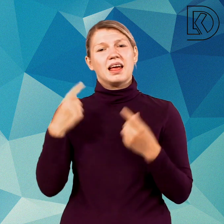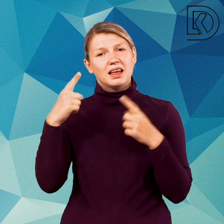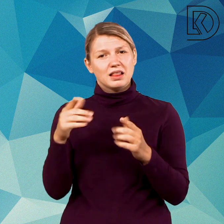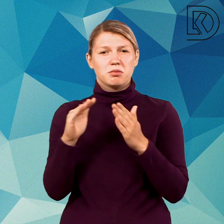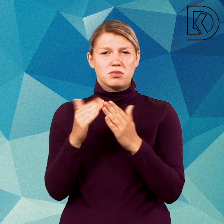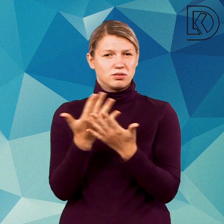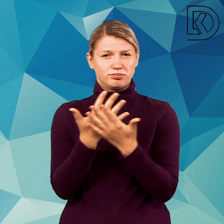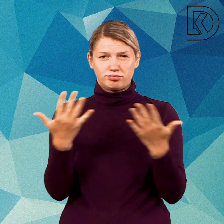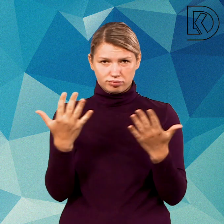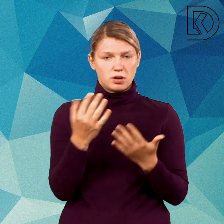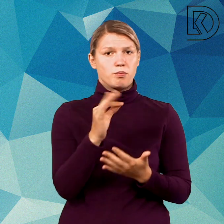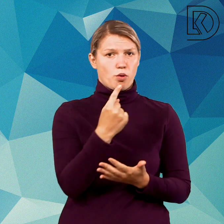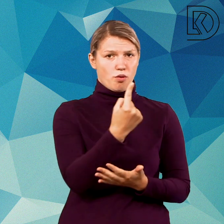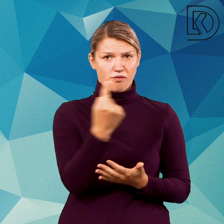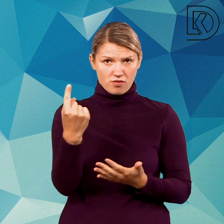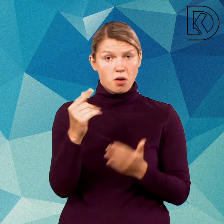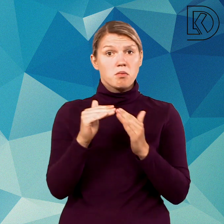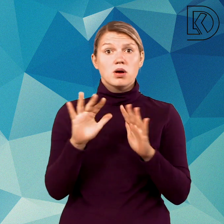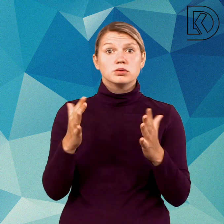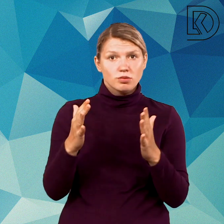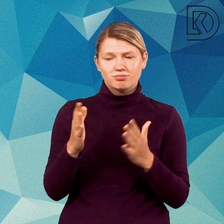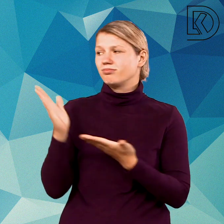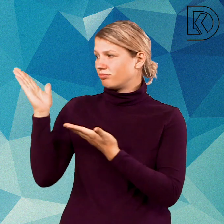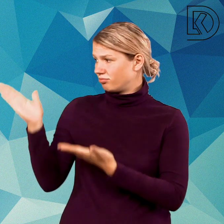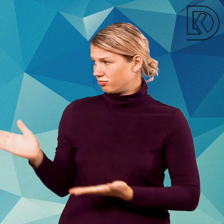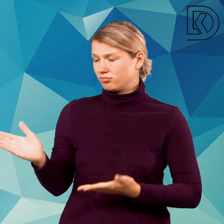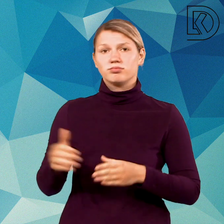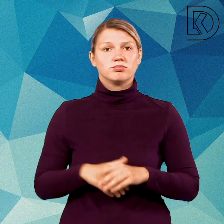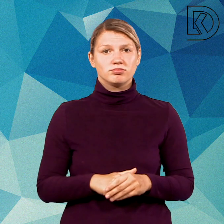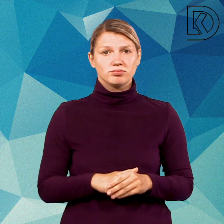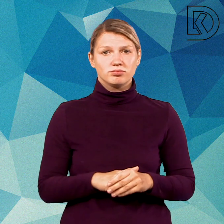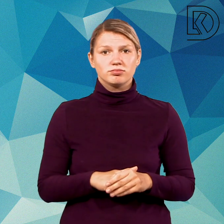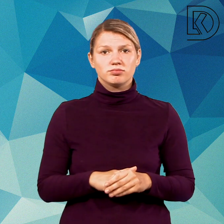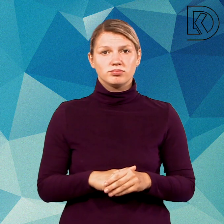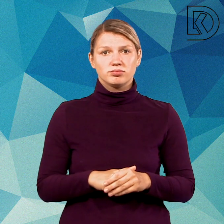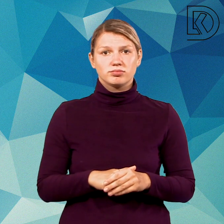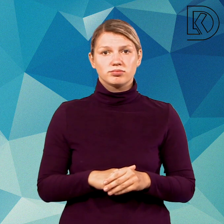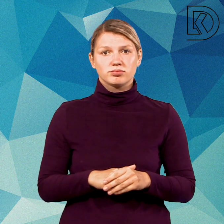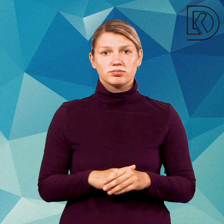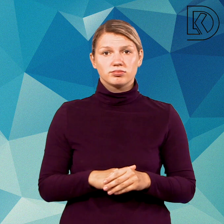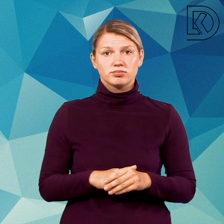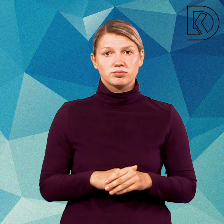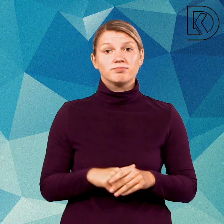O kiti miestai - po 1 delegatą. Kokie tie miestai? Štai.